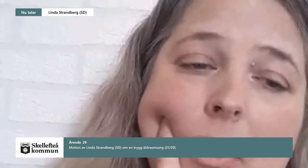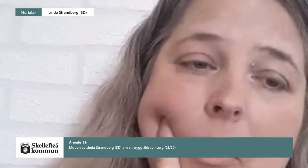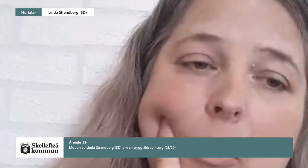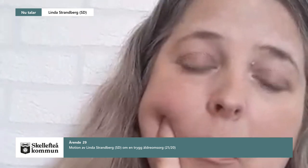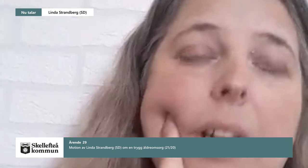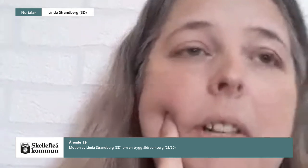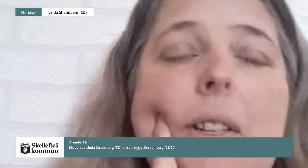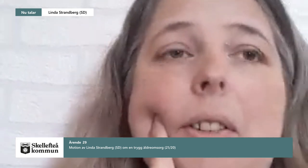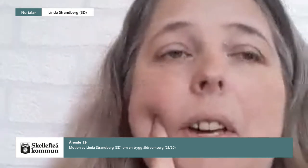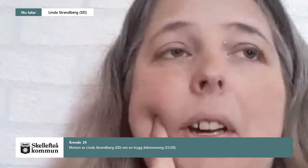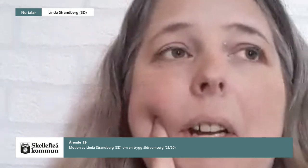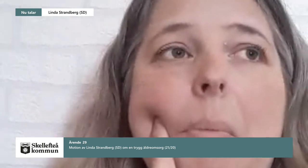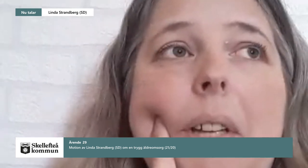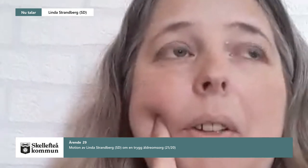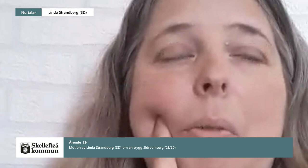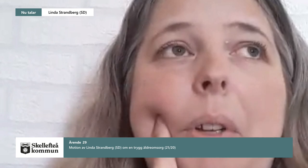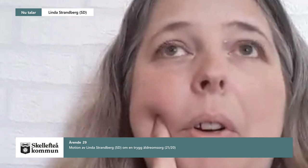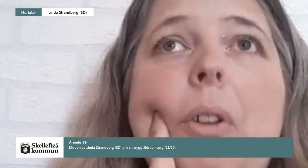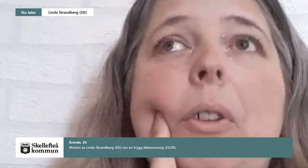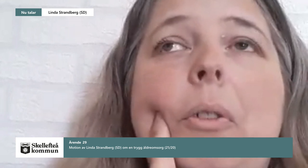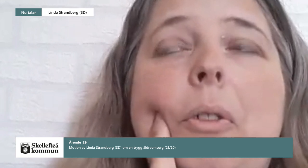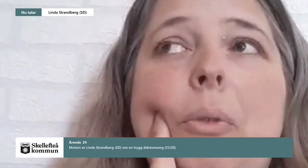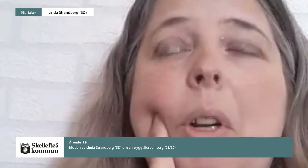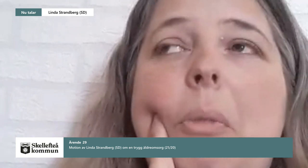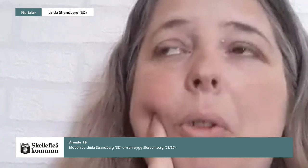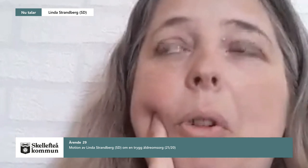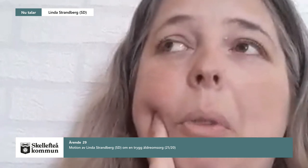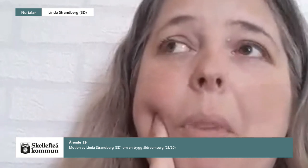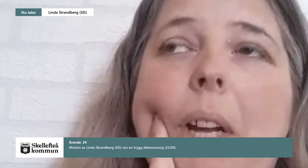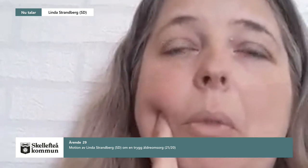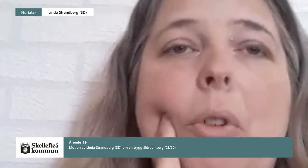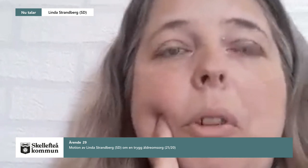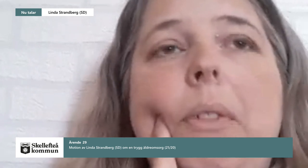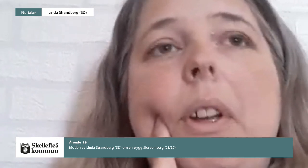Man kanske inte ska arbeta om man har Stora drogproblemet Gösta blivit